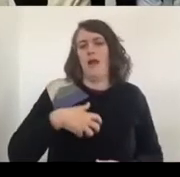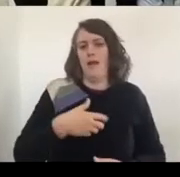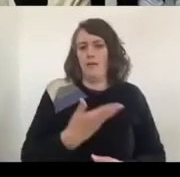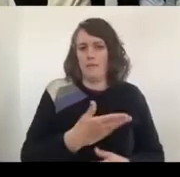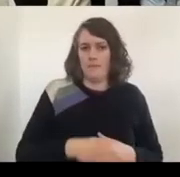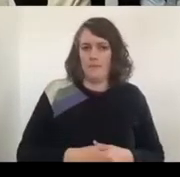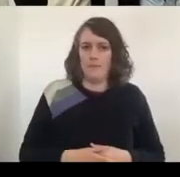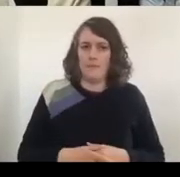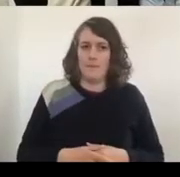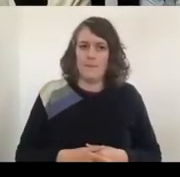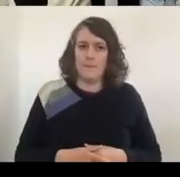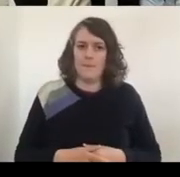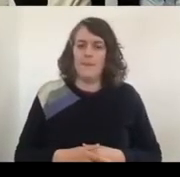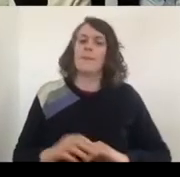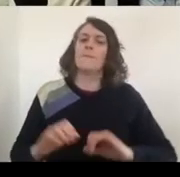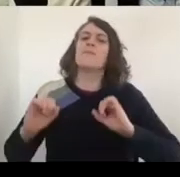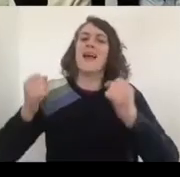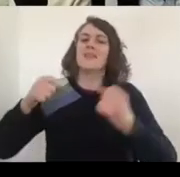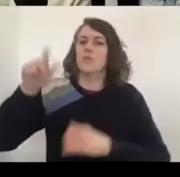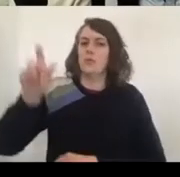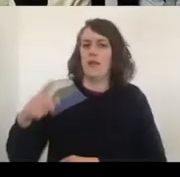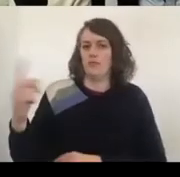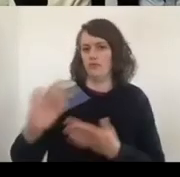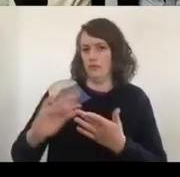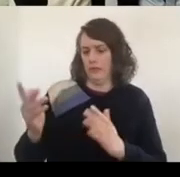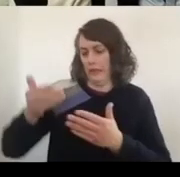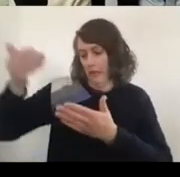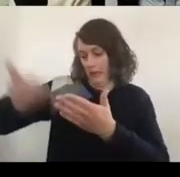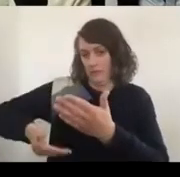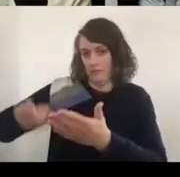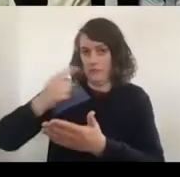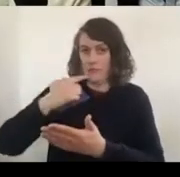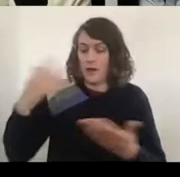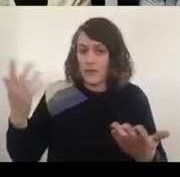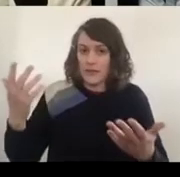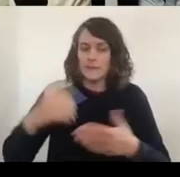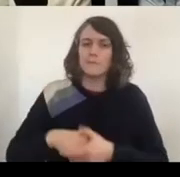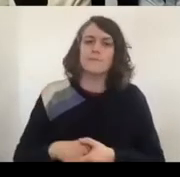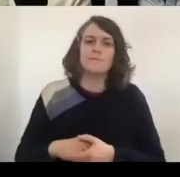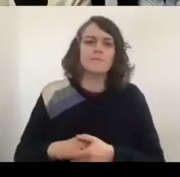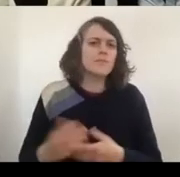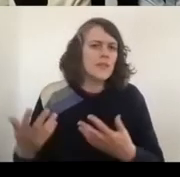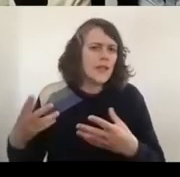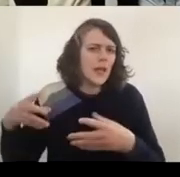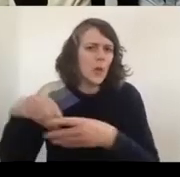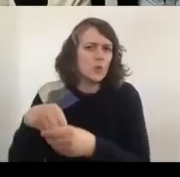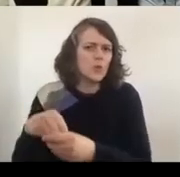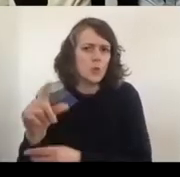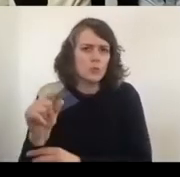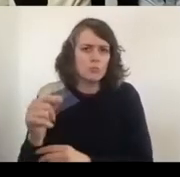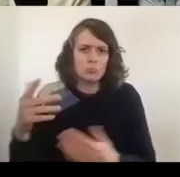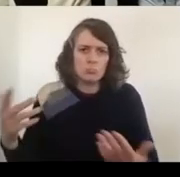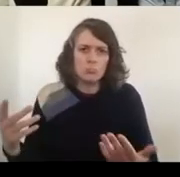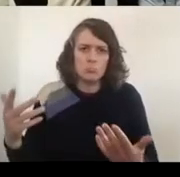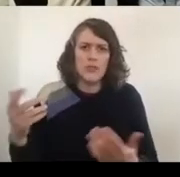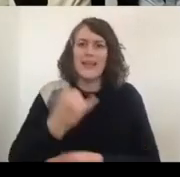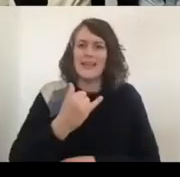Mensch ist zu finden. Inklusion bedeutet, dass jeder Mensch ganz natürlich dazu gehört. Egal